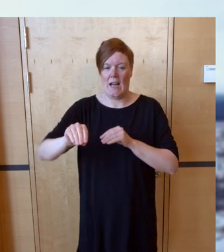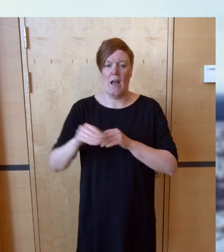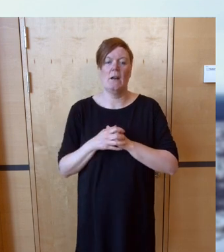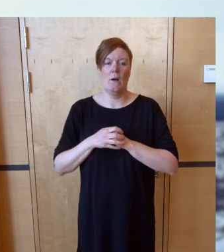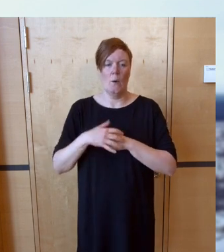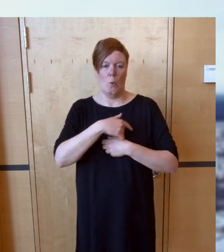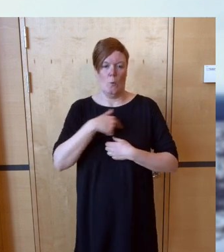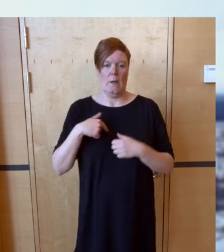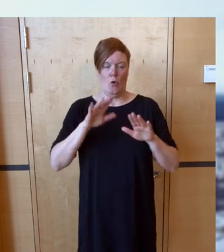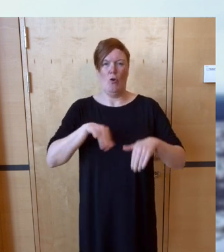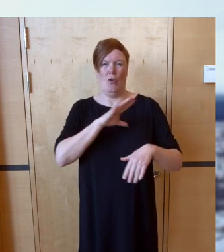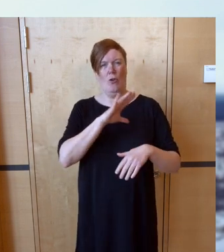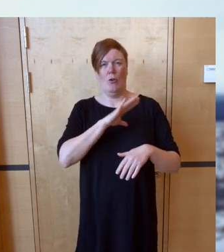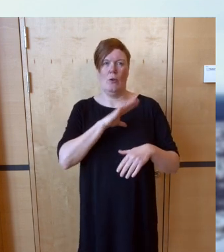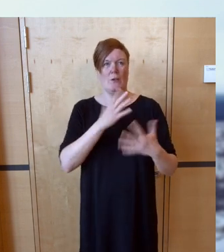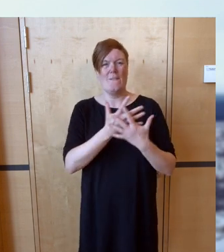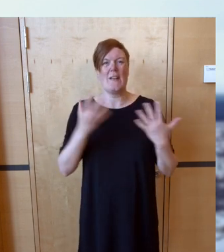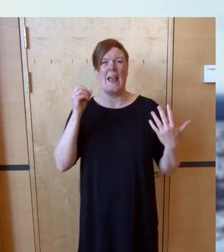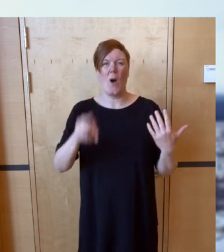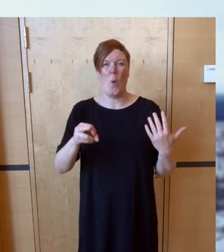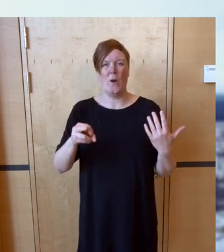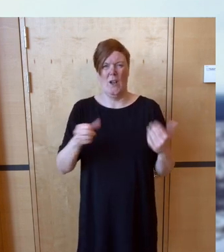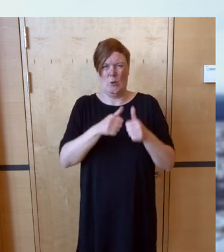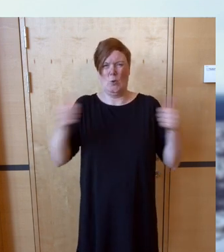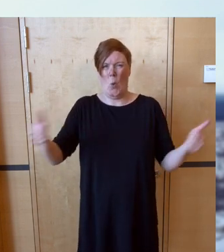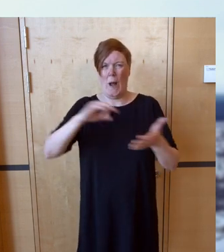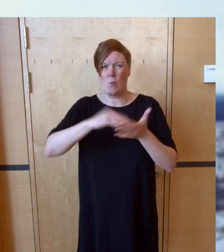De här stora projekten De letar gräver